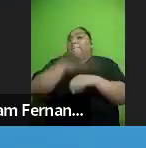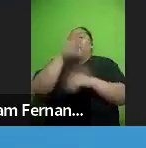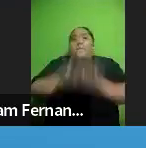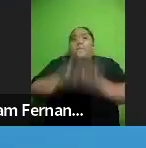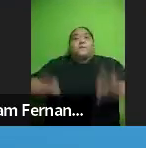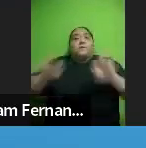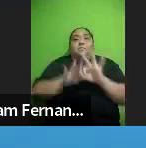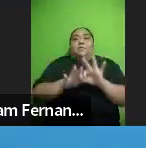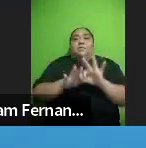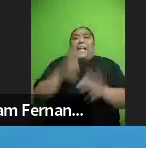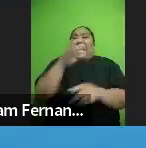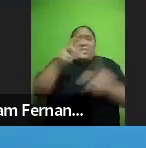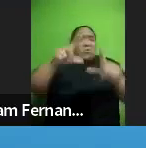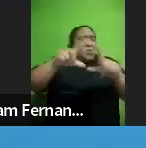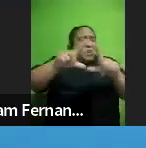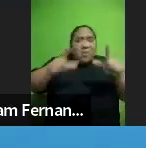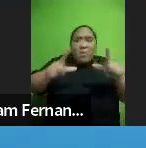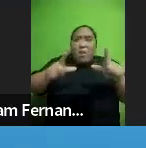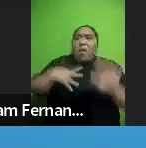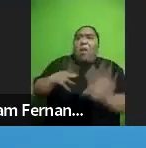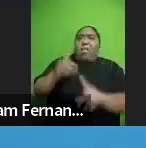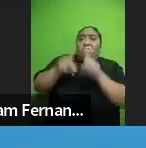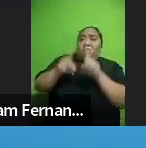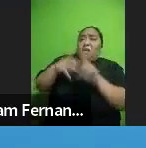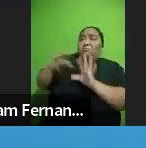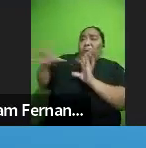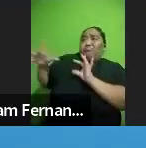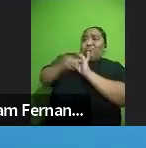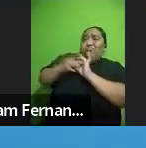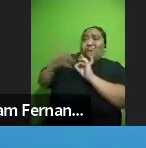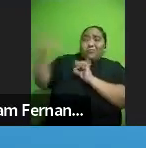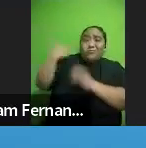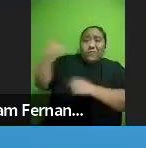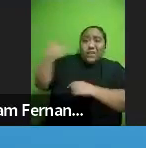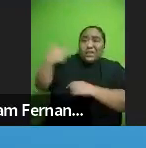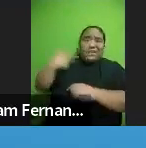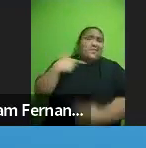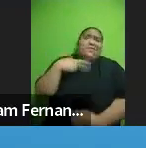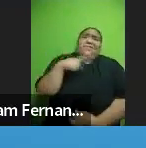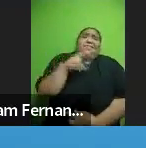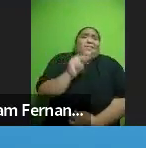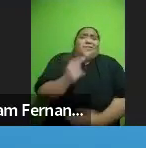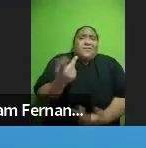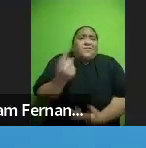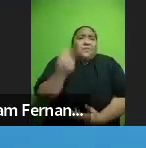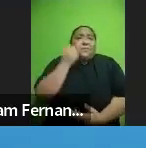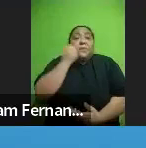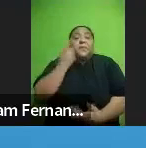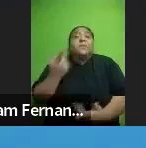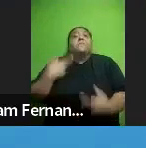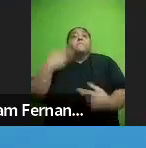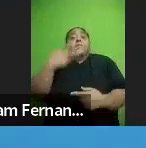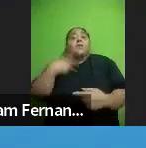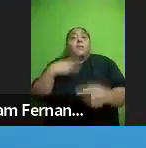y que es el lenguaje No tenía que depender del tenía que depender del sonido que lo importante era el uso funcional de de los sectos de los sectos.